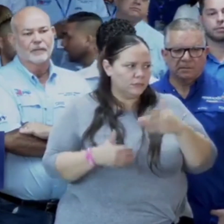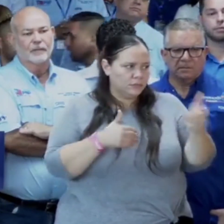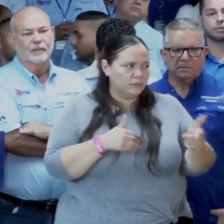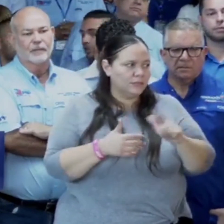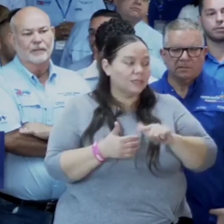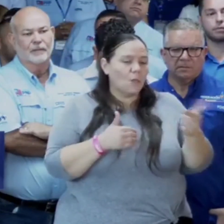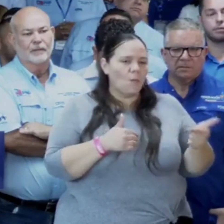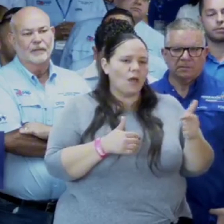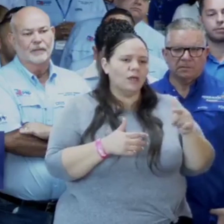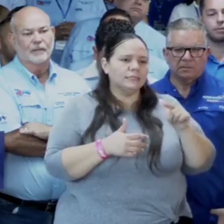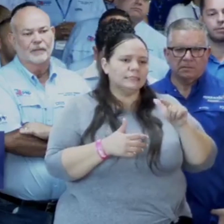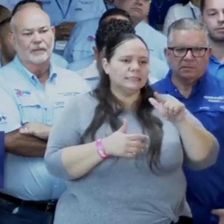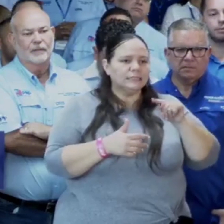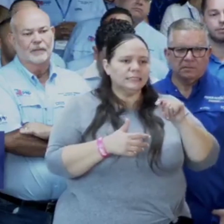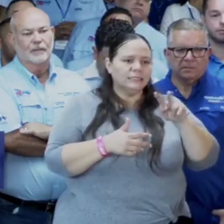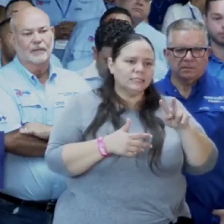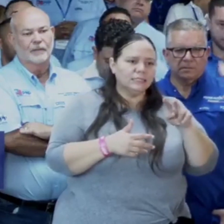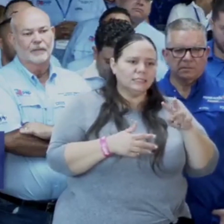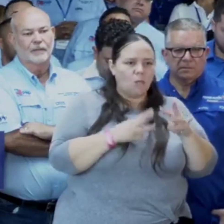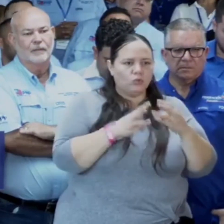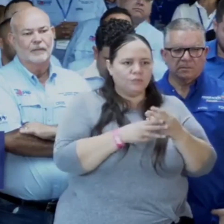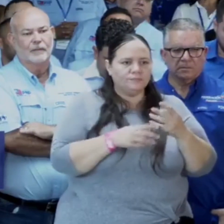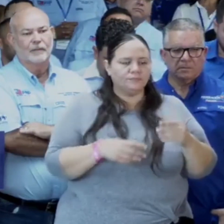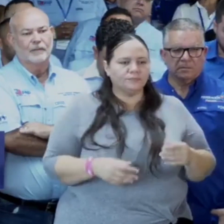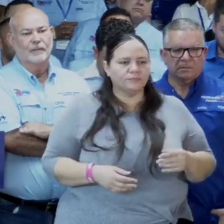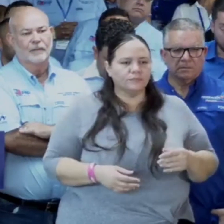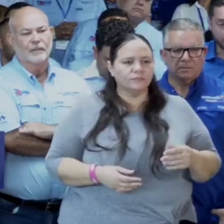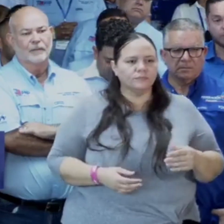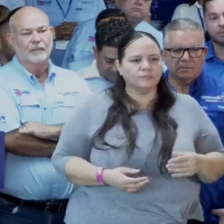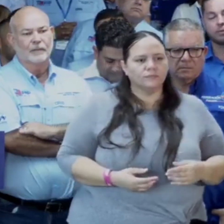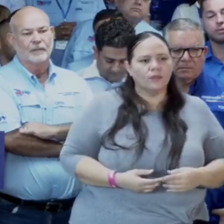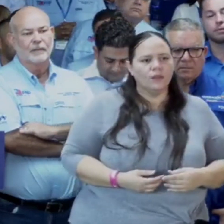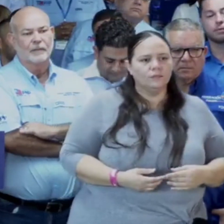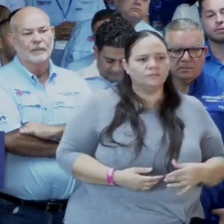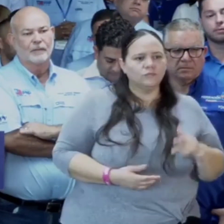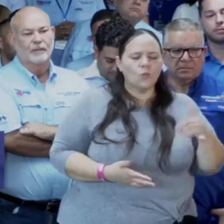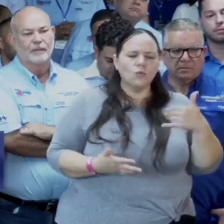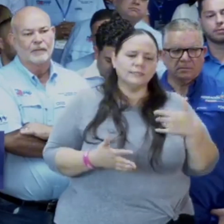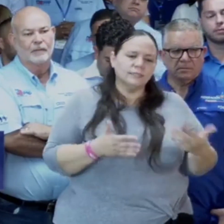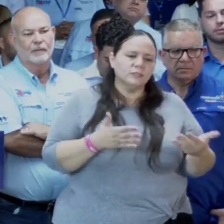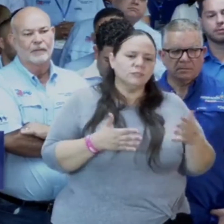en su mensaje en su discurso allá dentro usted hizo mención y referencias Juan dalmao no hizo